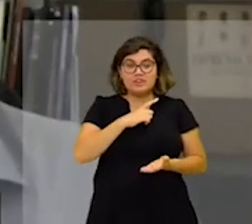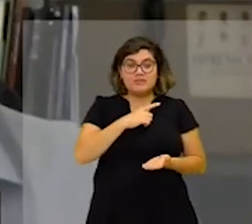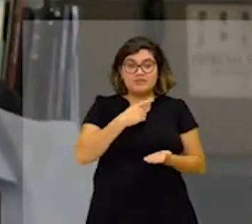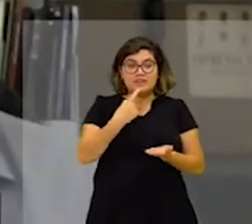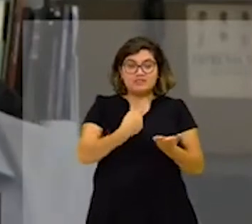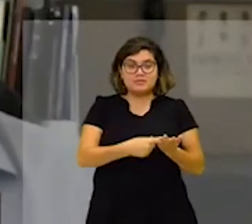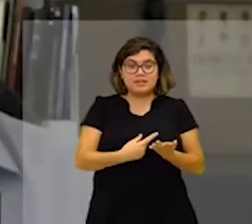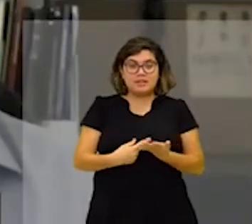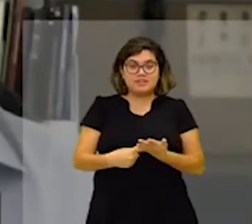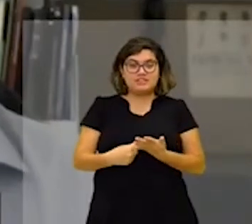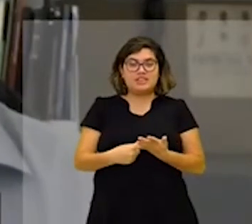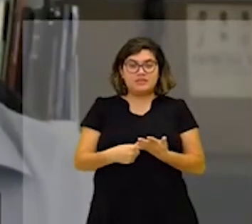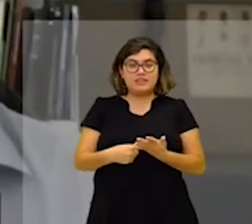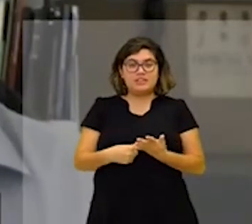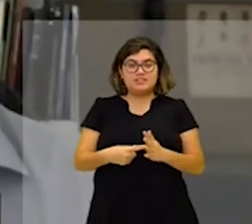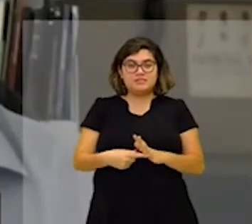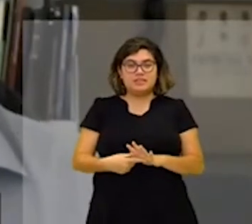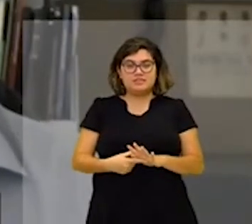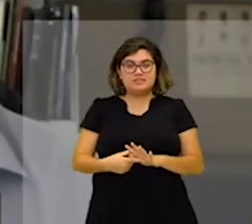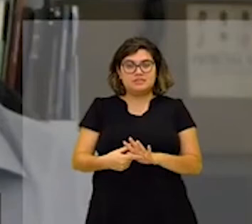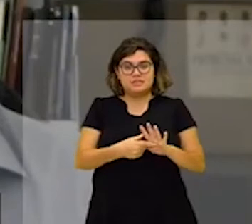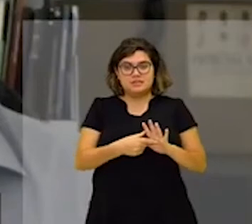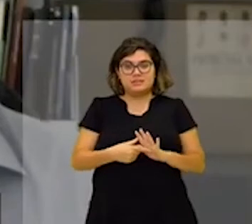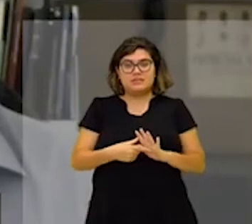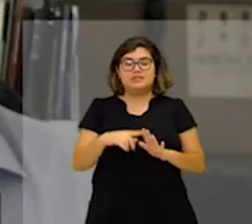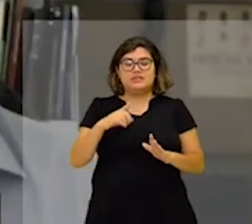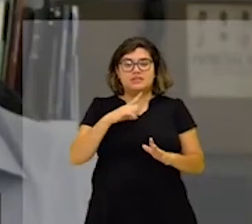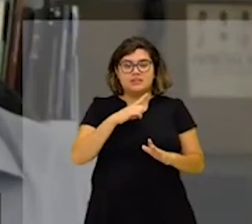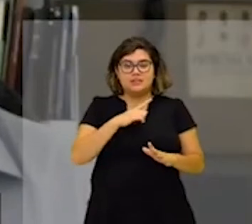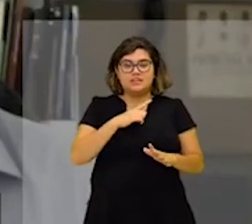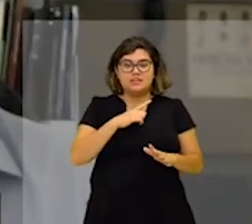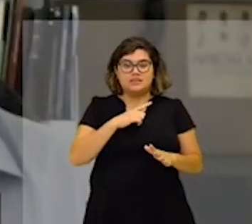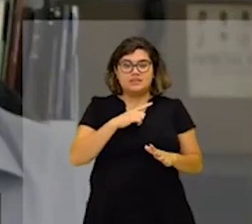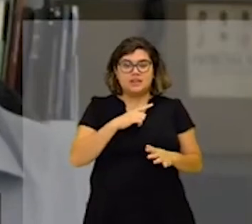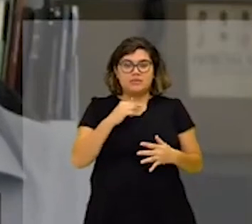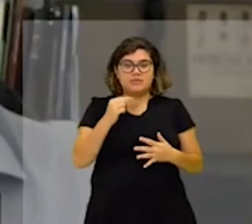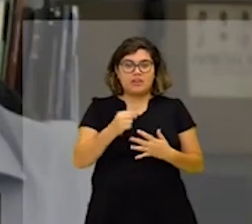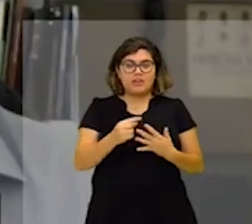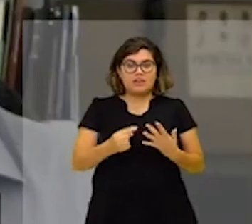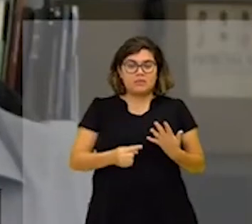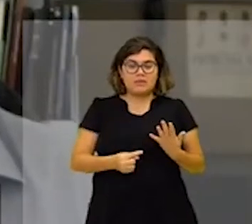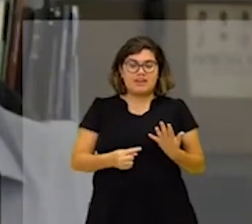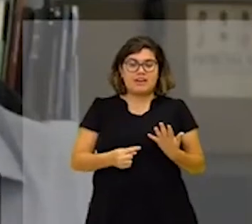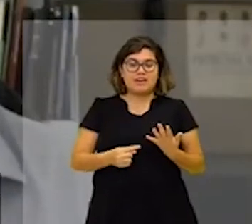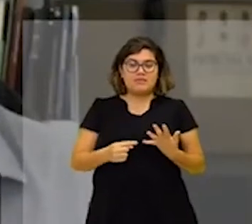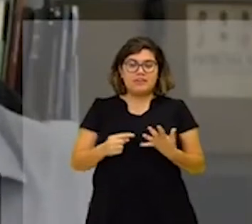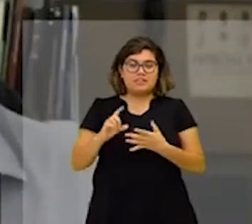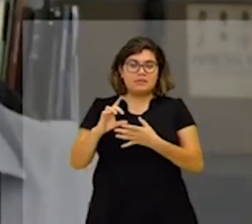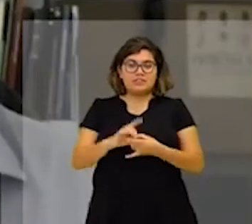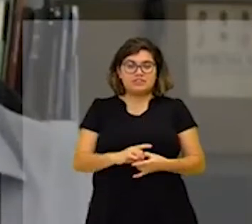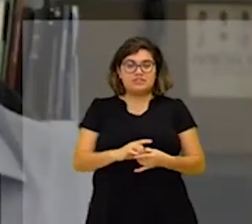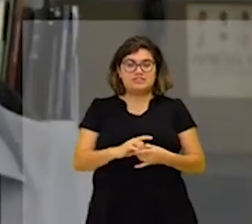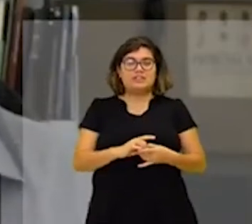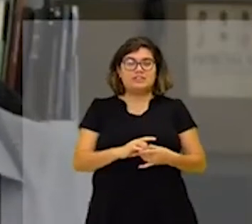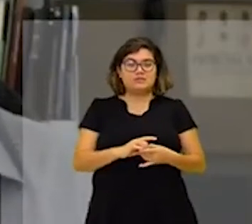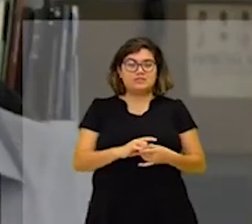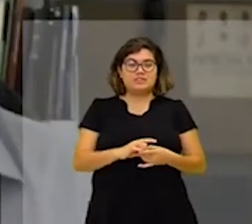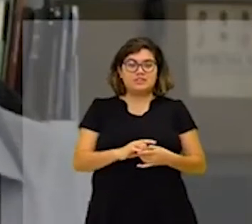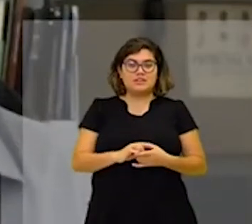já aparece o entrecruzada outras discussões né é o próprio financiamento né especificamente